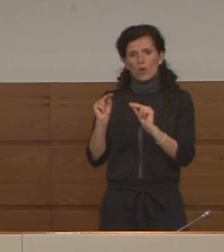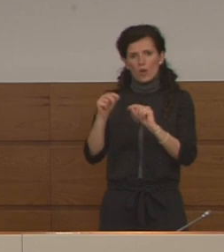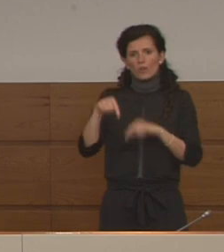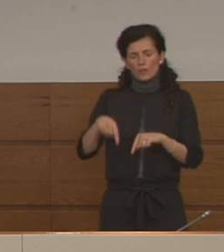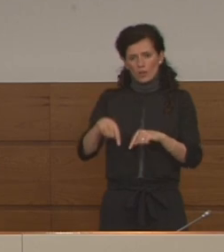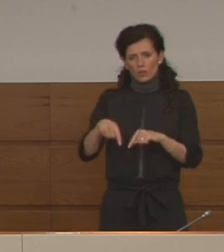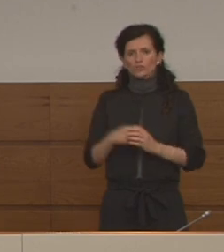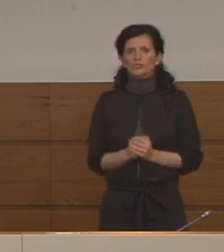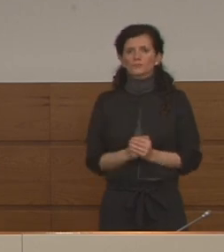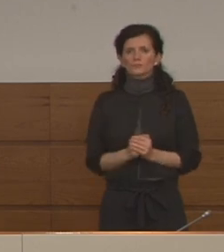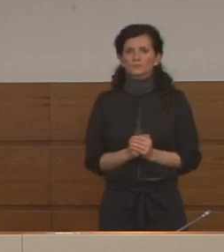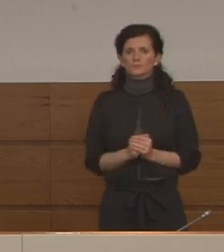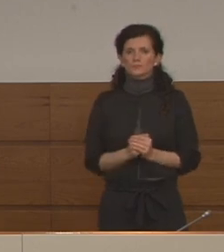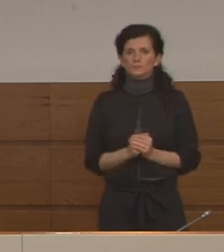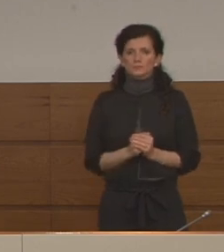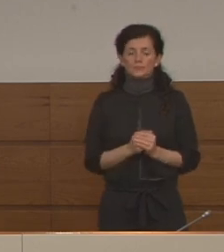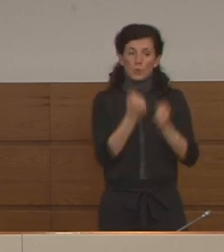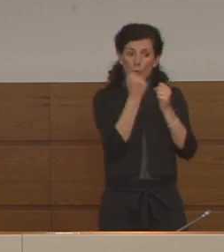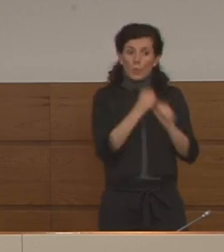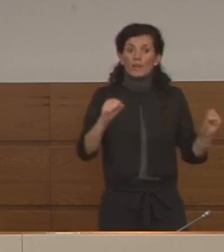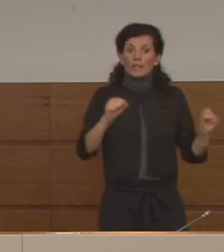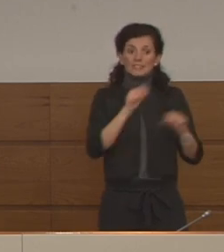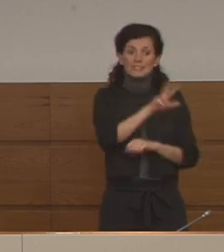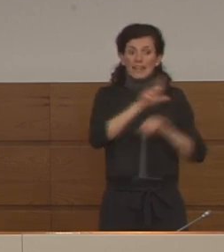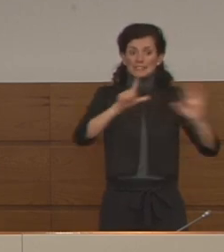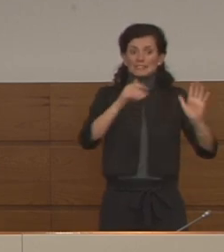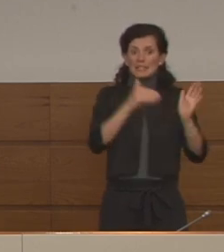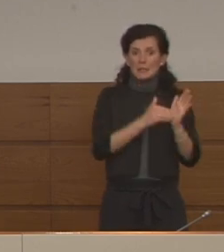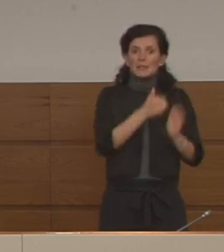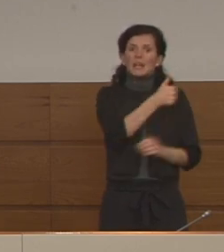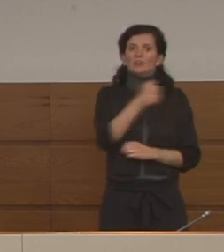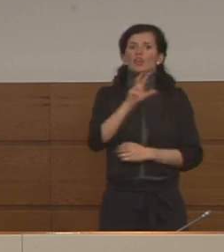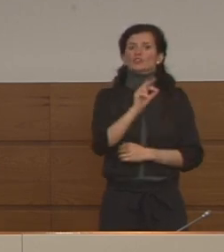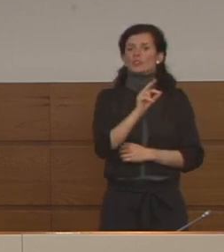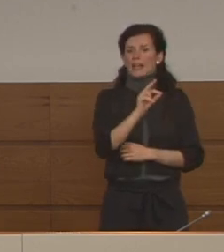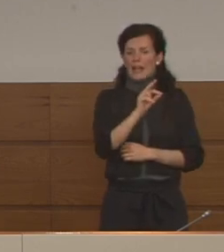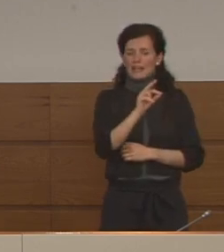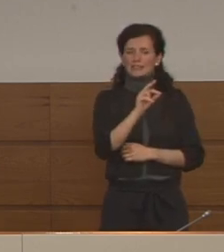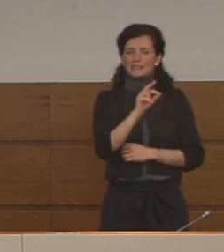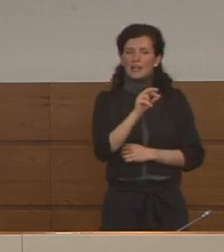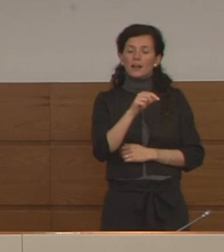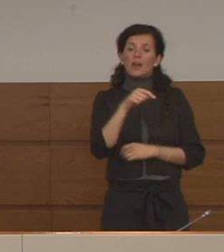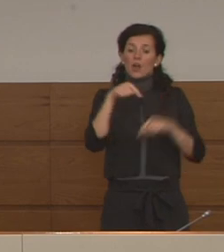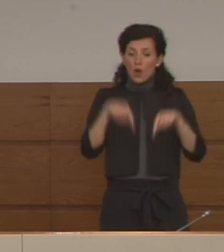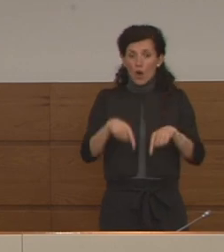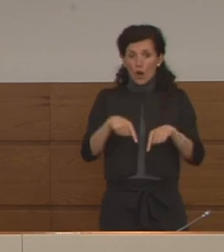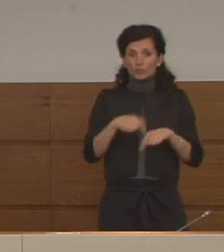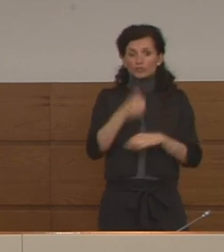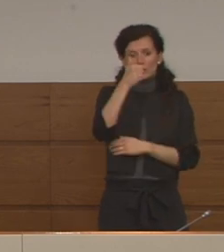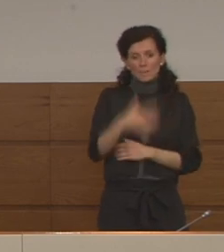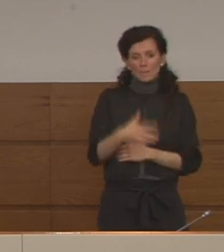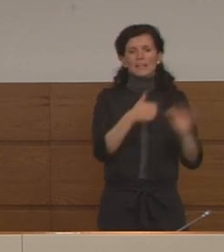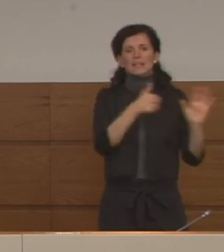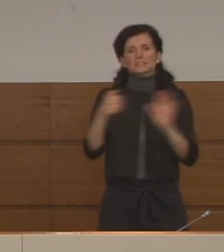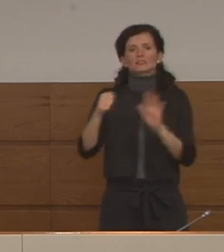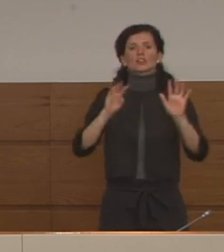Il totale dei guariti sale a 37.130. Il numero dei guariti oggi è 1.695 in più